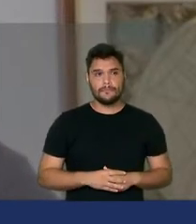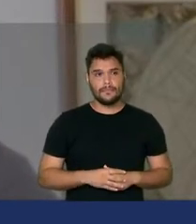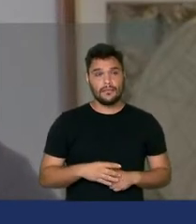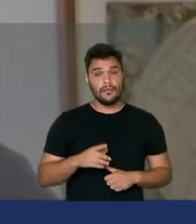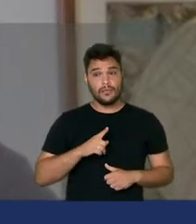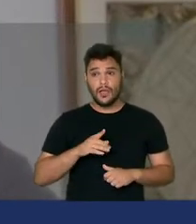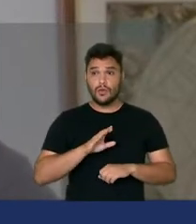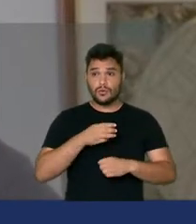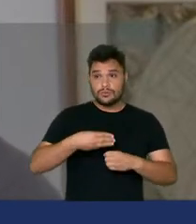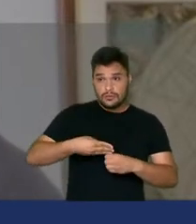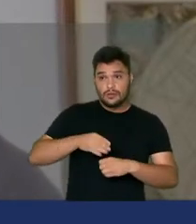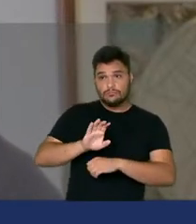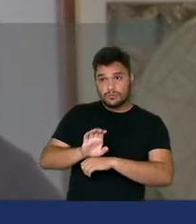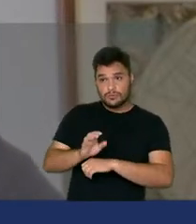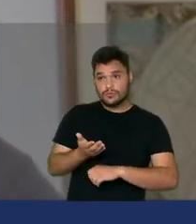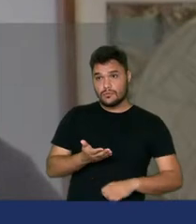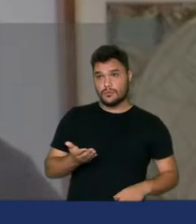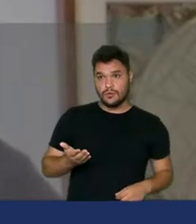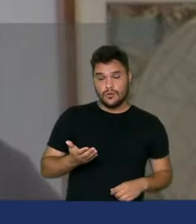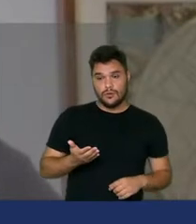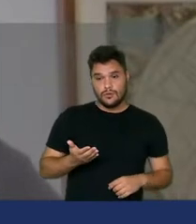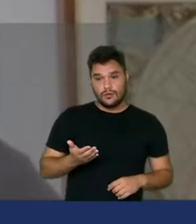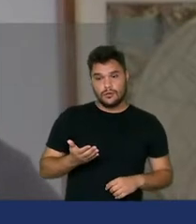RIO. A IDEIA DE DESTINAR 3,8 BILHÕES DE REAIS PARA ESTADOS E MUNICÍPIOS, ESPECIFICAMENTE